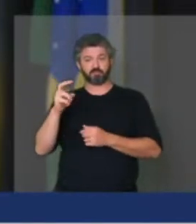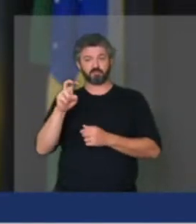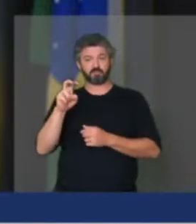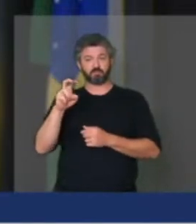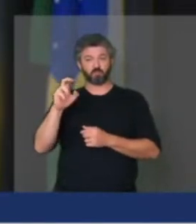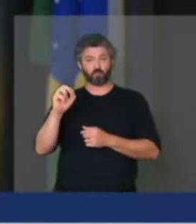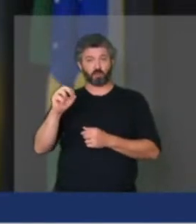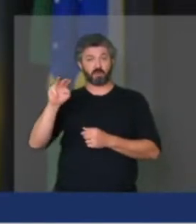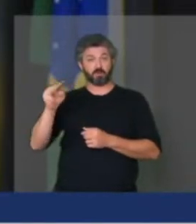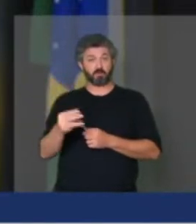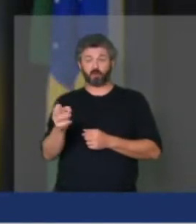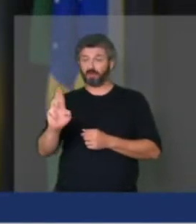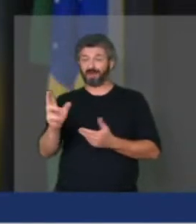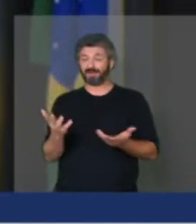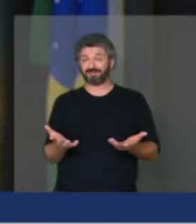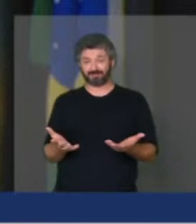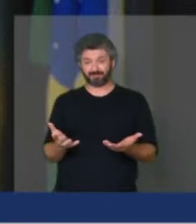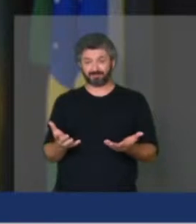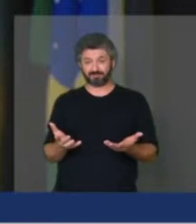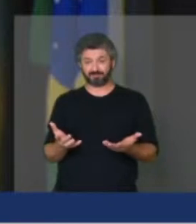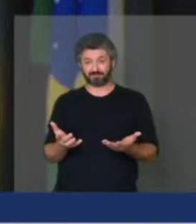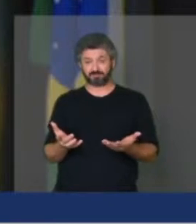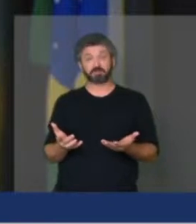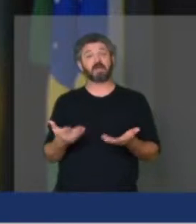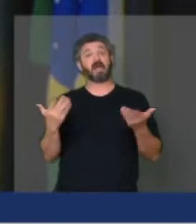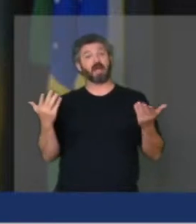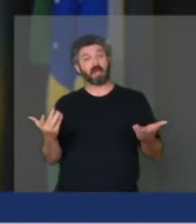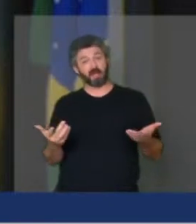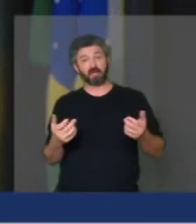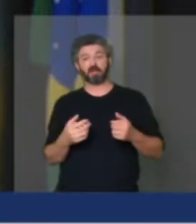REAIS. E QUANDO ELE FOI PRESIDENTE BOLSONARO SE ELEGER PRESIDENTE E FOI ANTES DELE SEQUER IMAGINAR QUE UM DIA